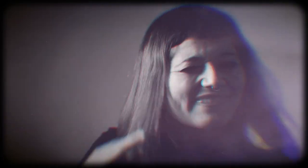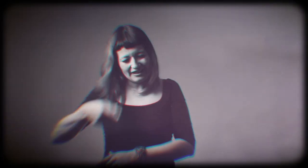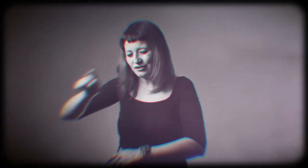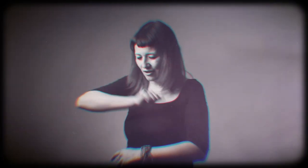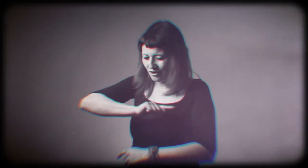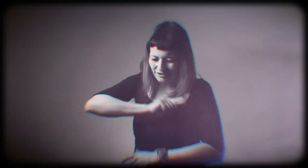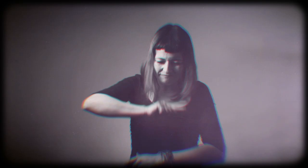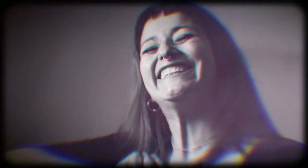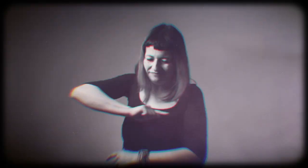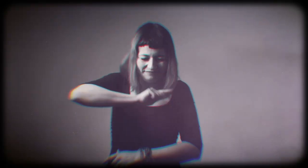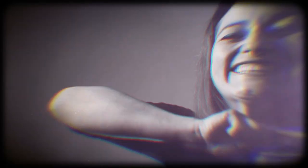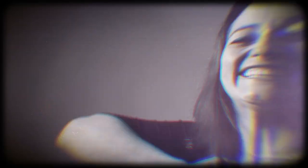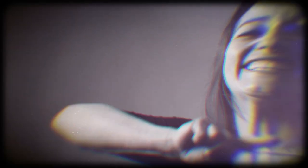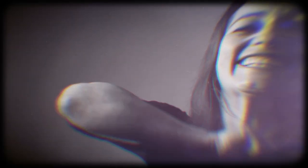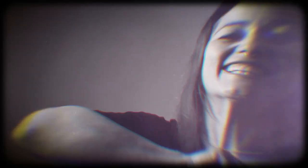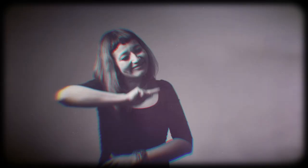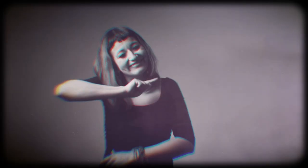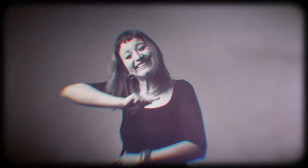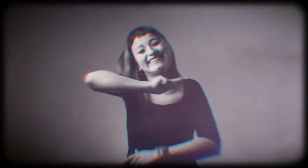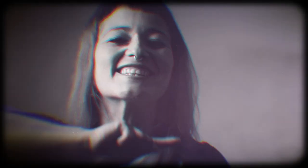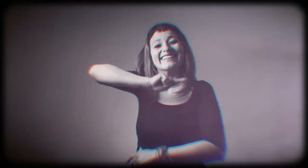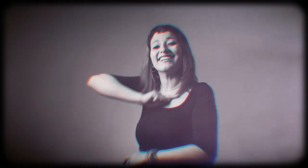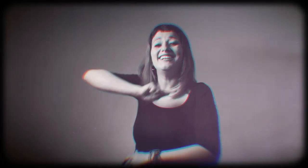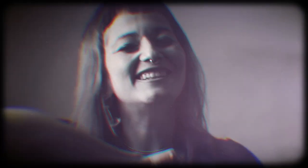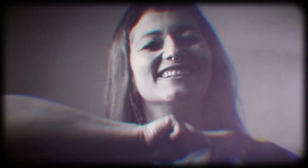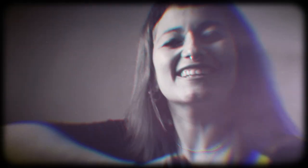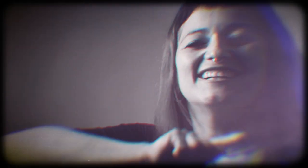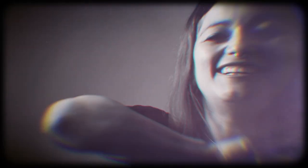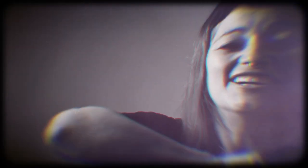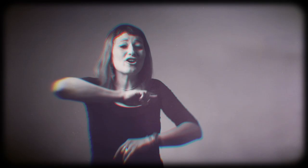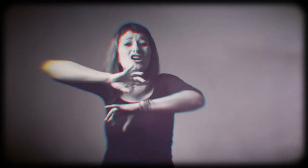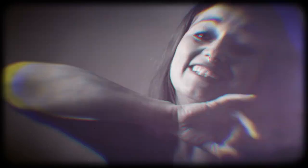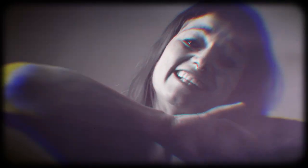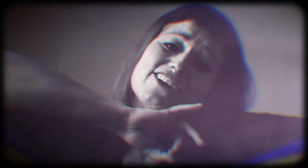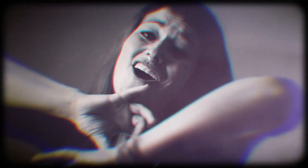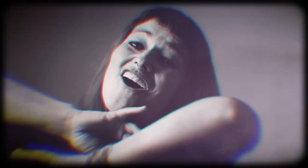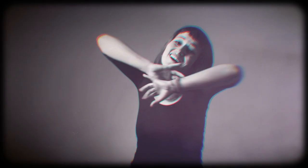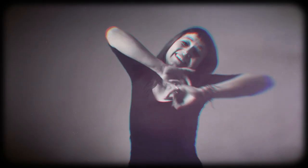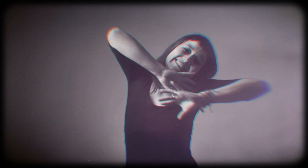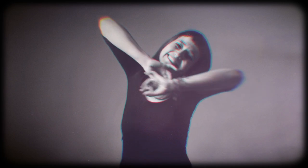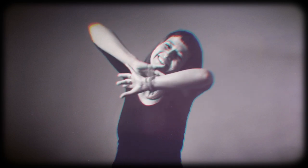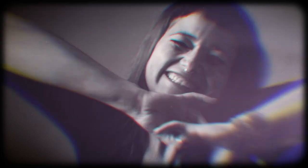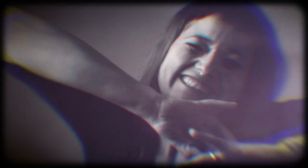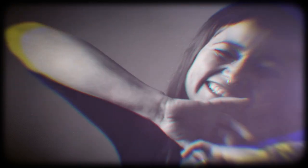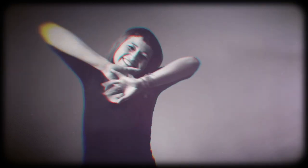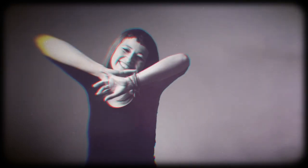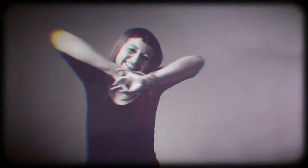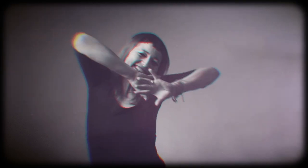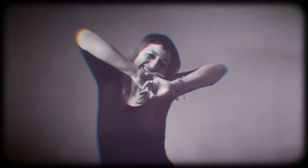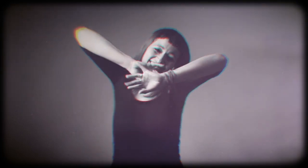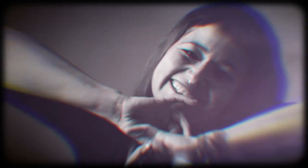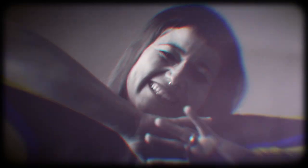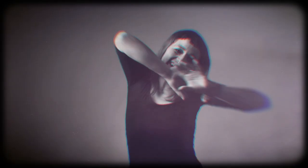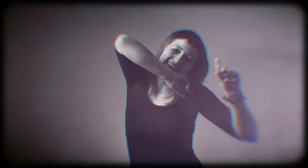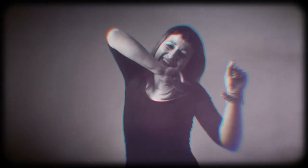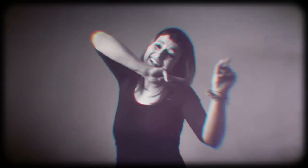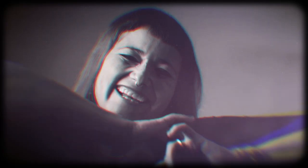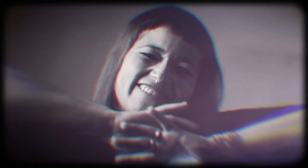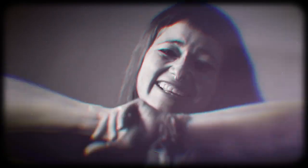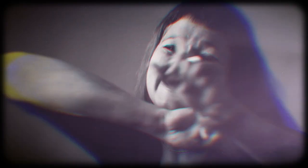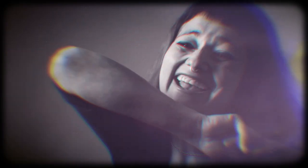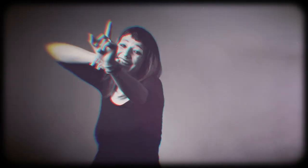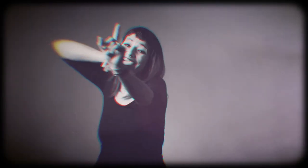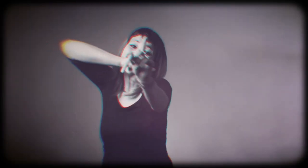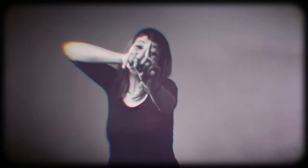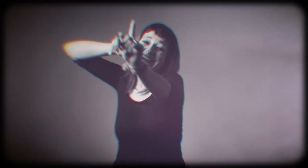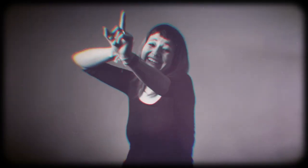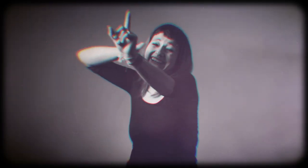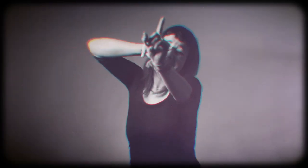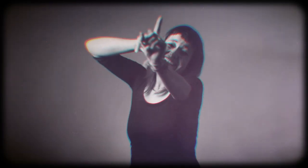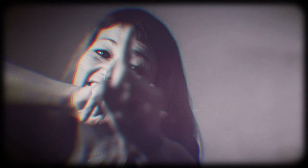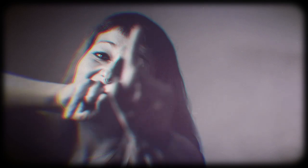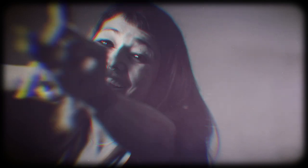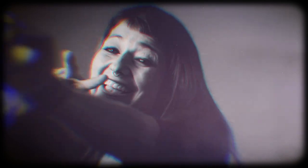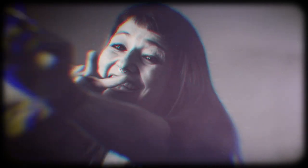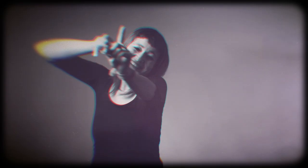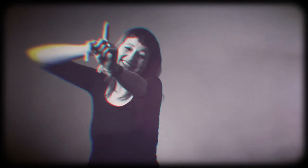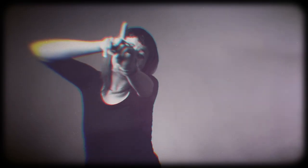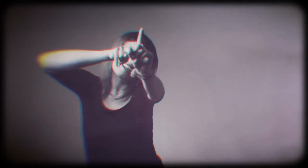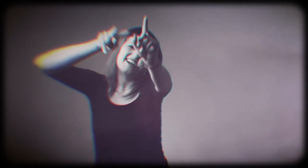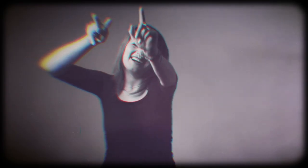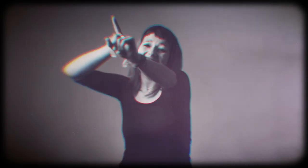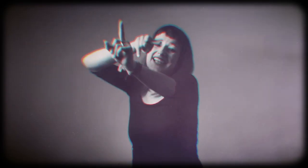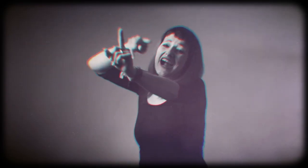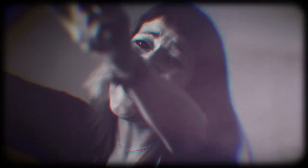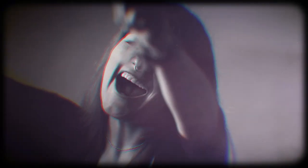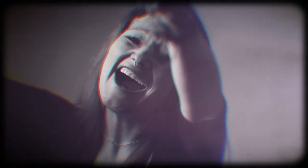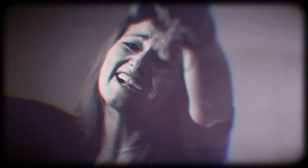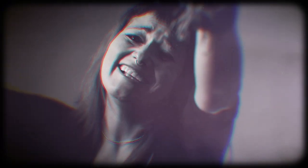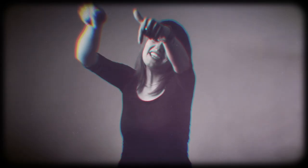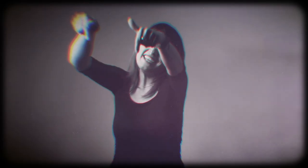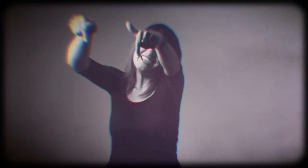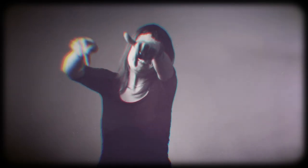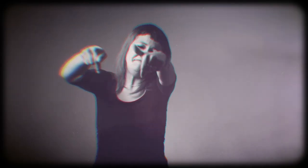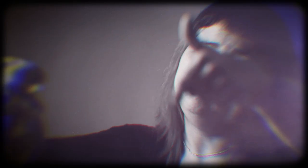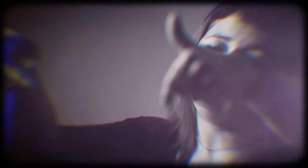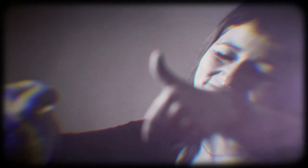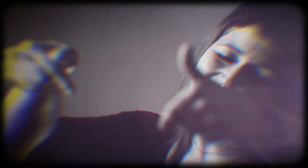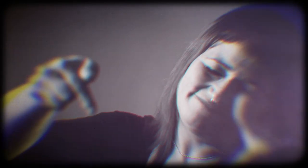Estoy contento de verte aquí.